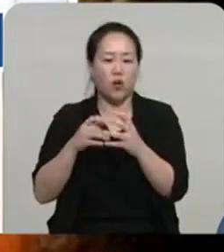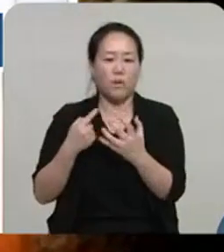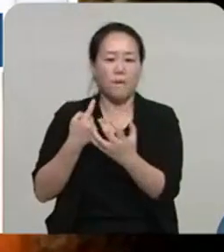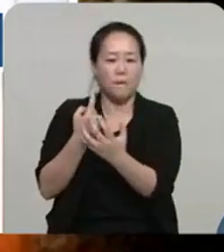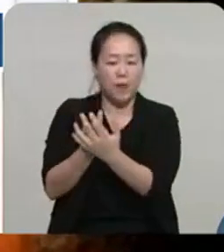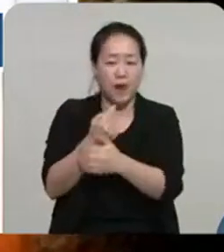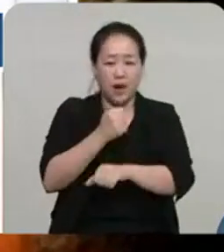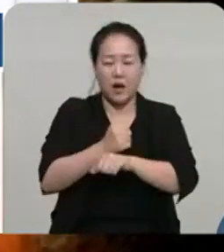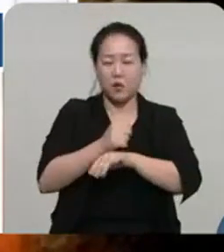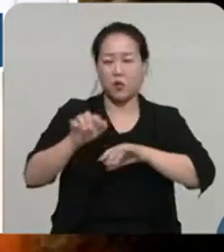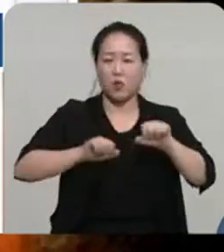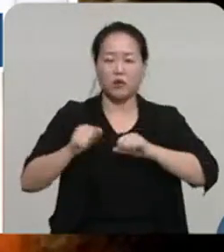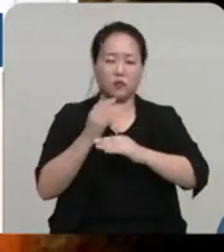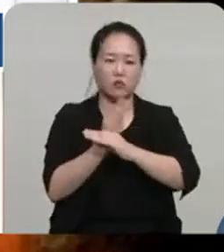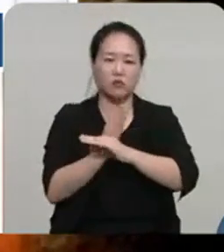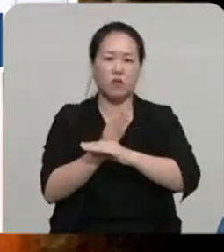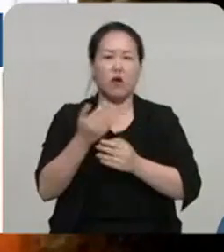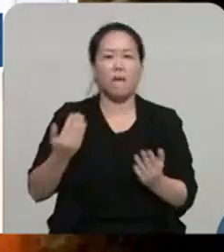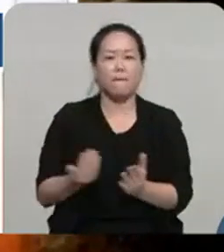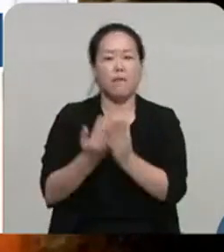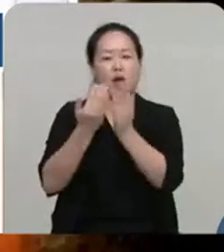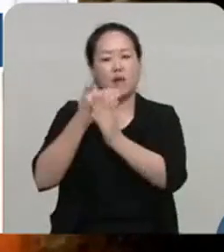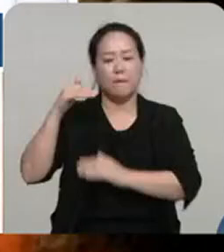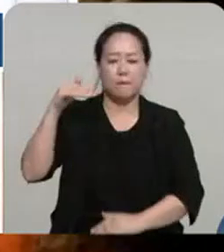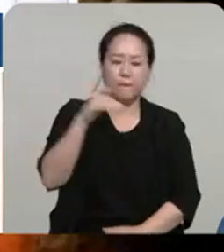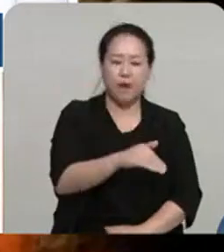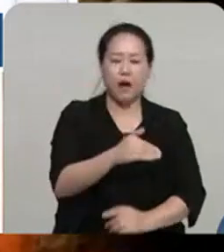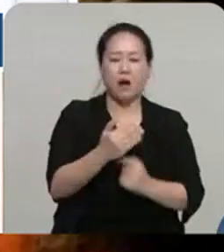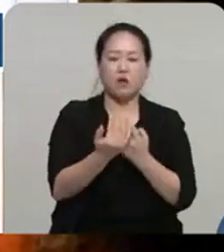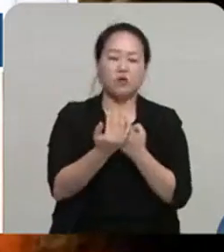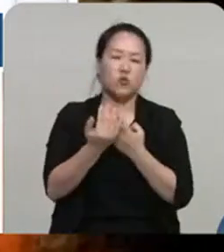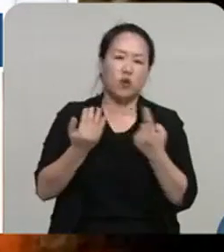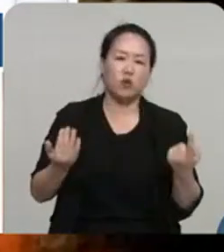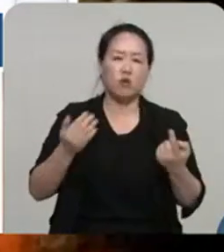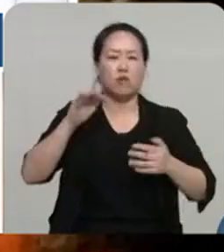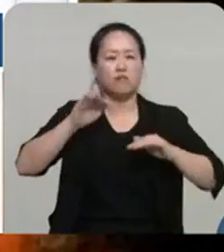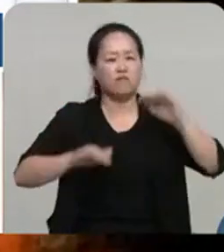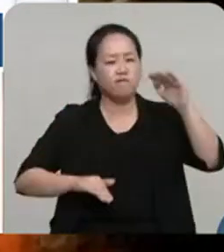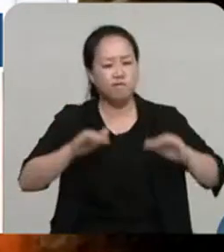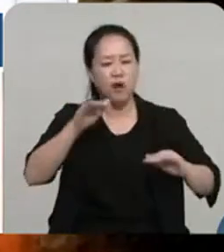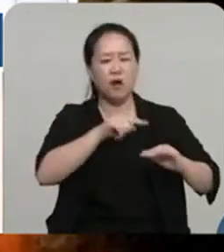차별받는 전라북도와 전주 발전을 위해서 일할 수 있는 가장 좋은